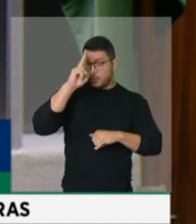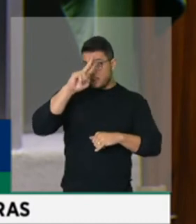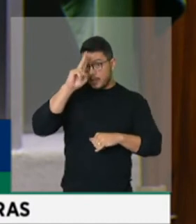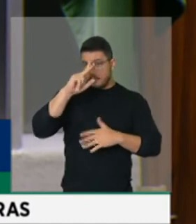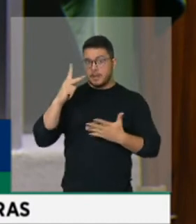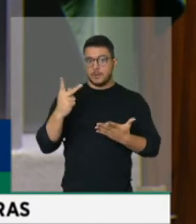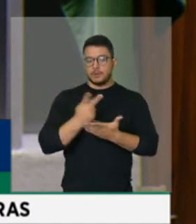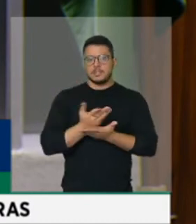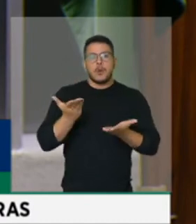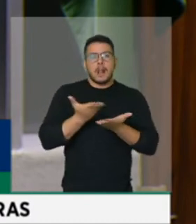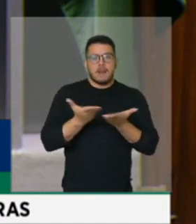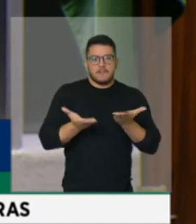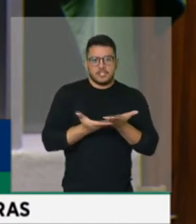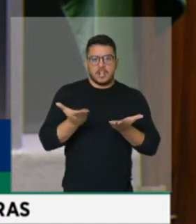EMPRESAS ESTATAIS DO NOSSO